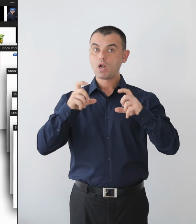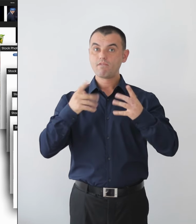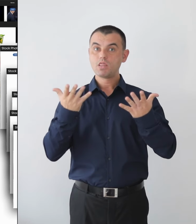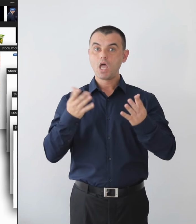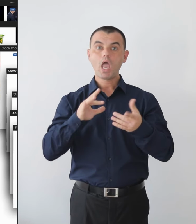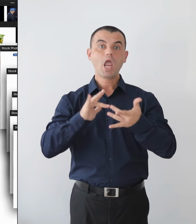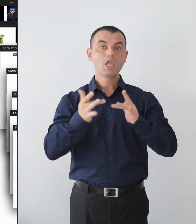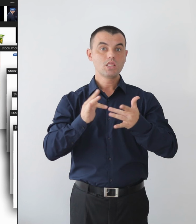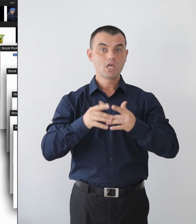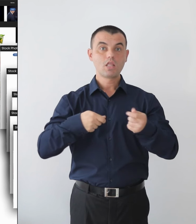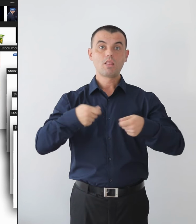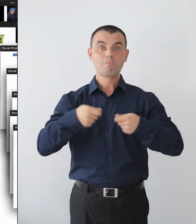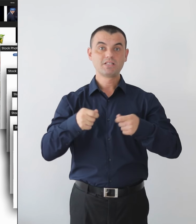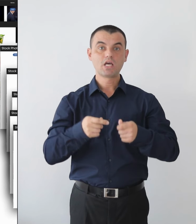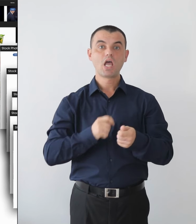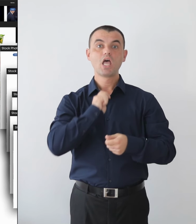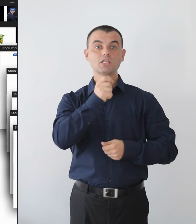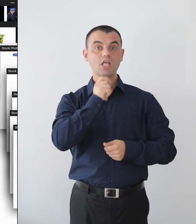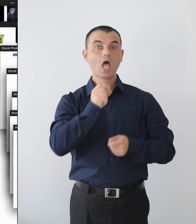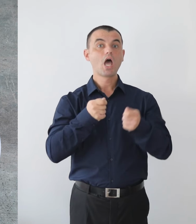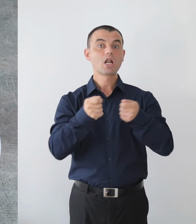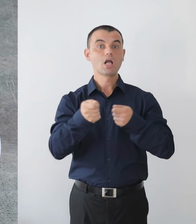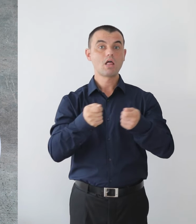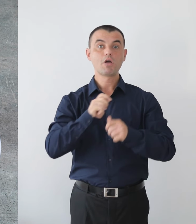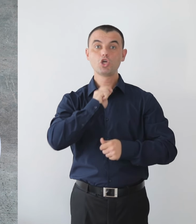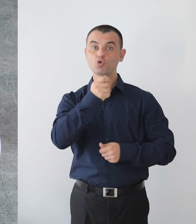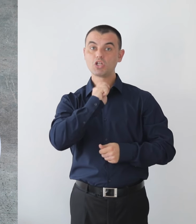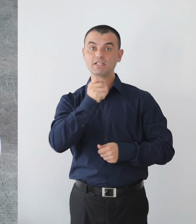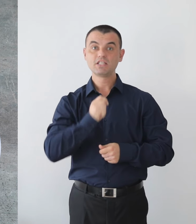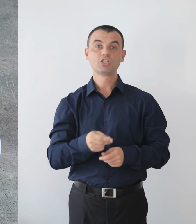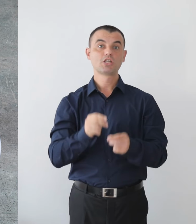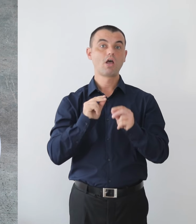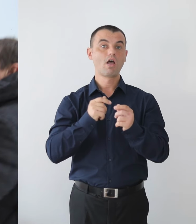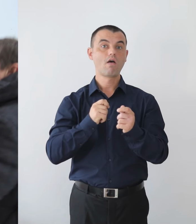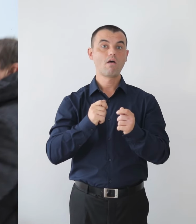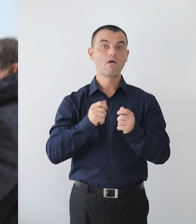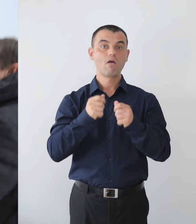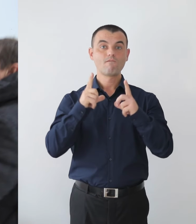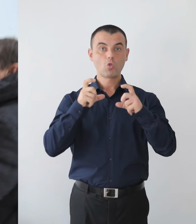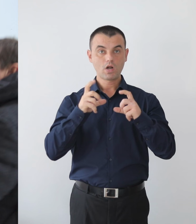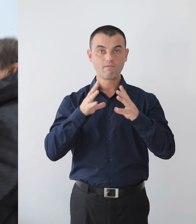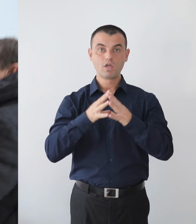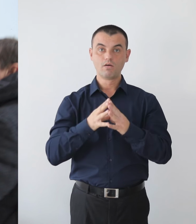Сток фотографията е интернет пазарът за рекламна фотография и журналистическа фотография.